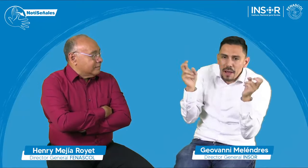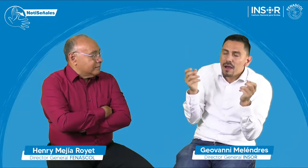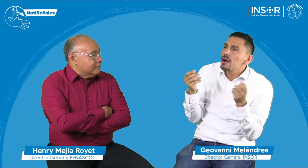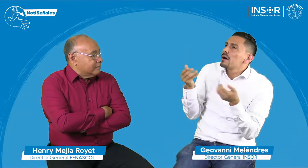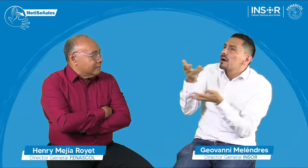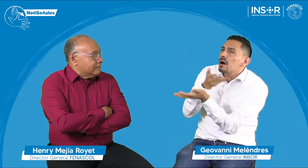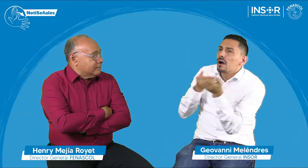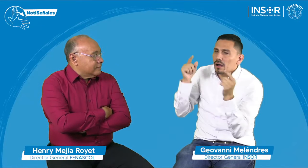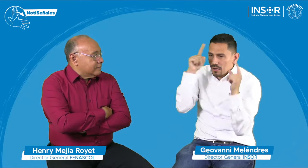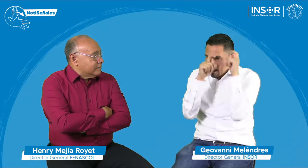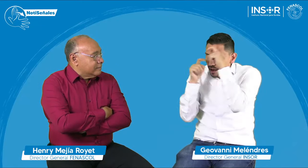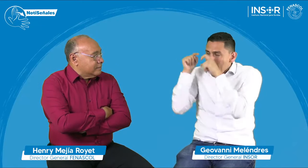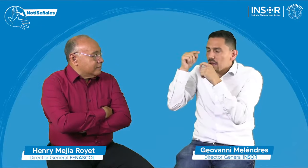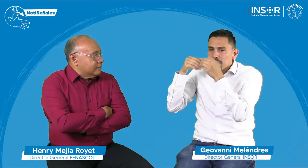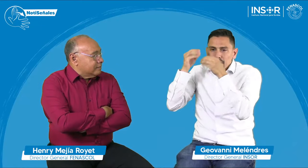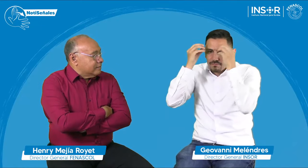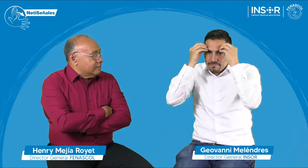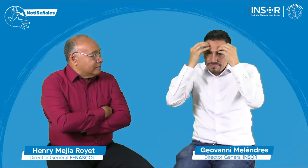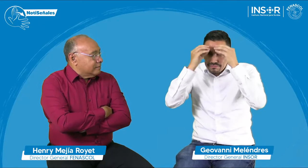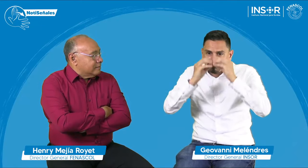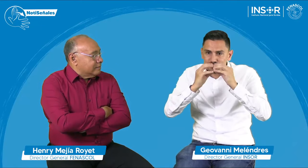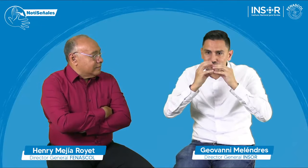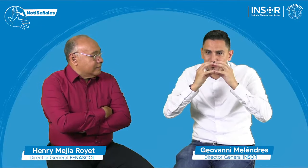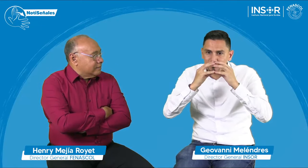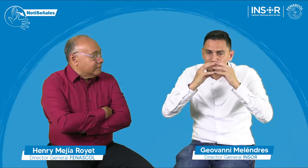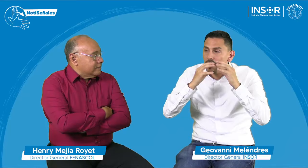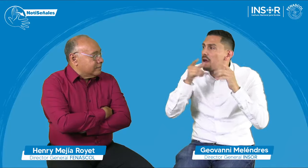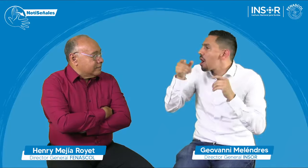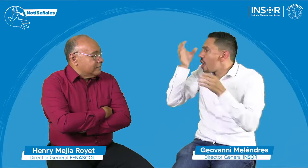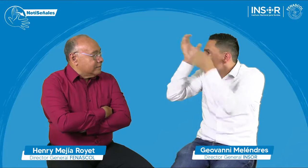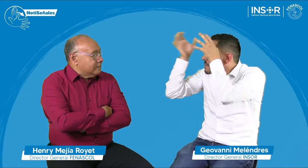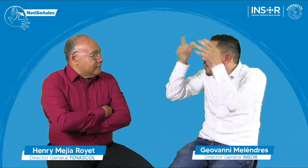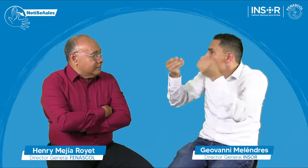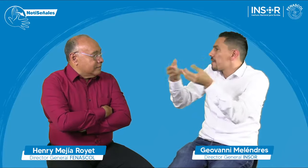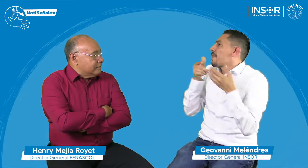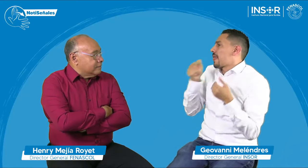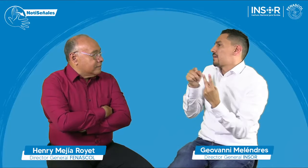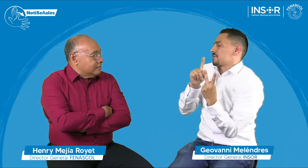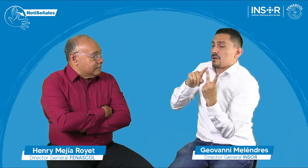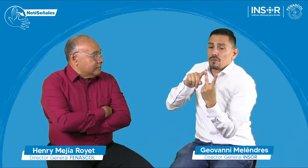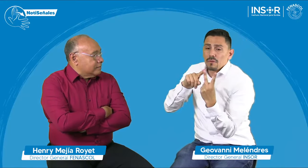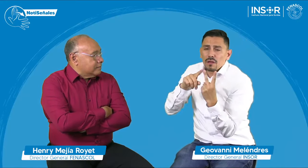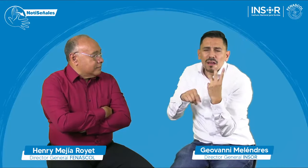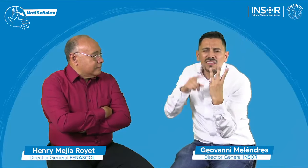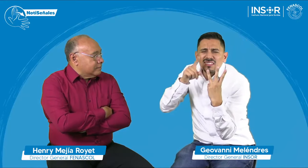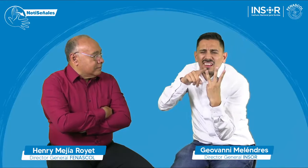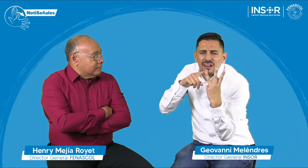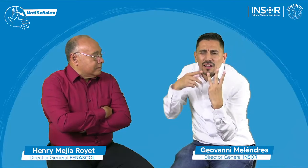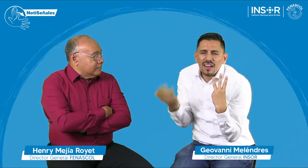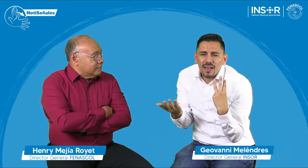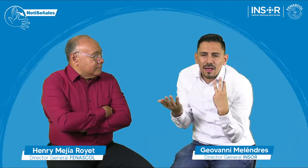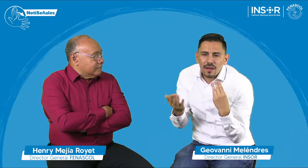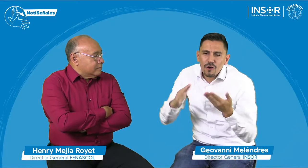lengua de señas sino también académicamente. Esa formación eh es muy importante crear ese